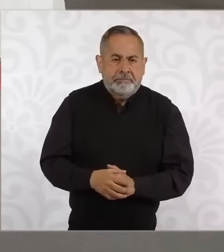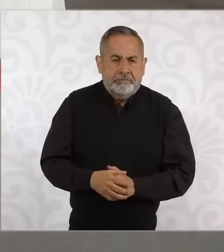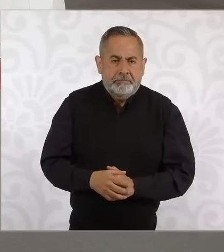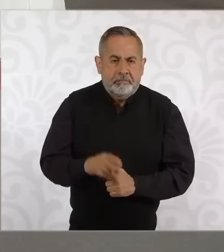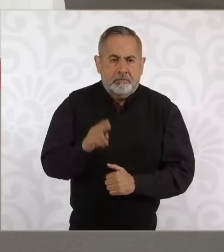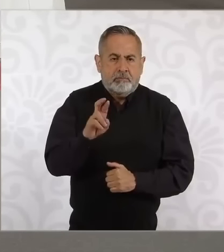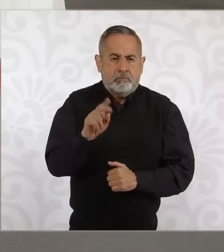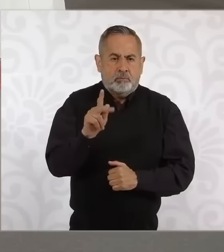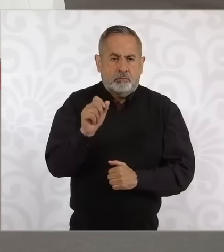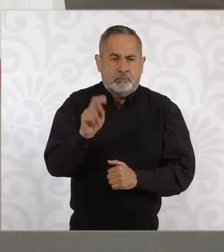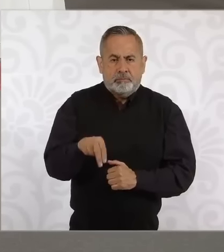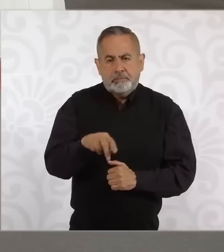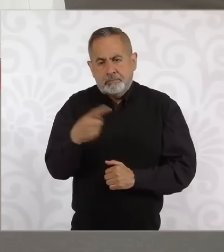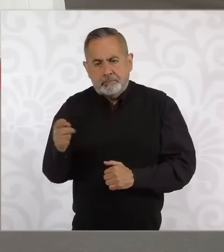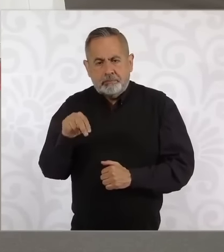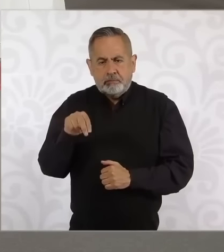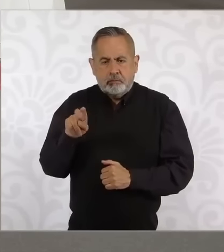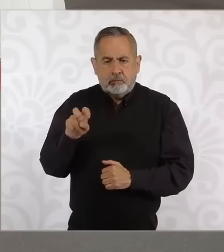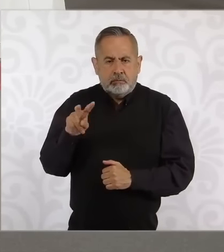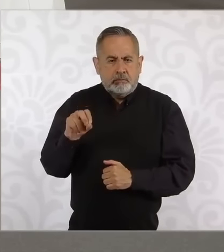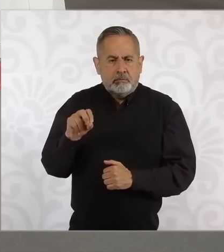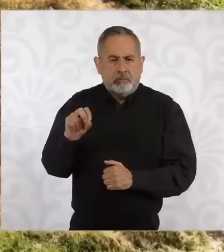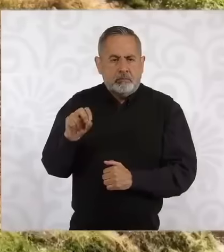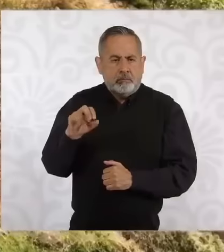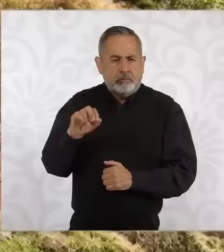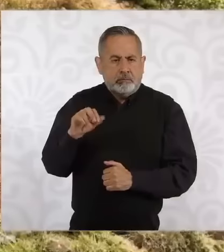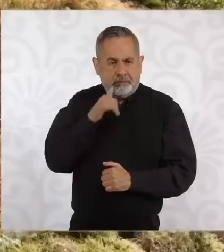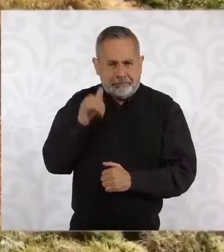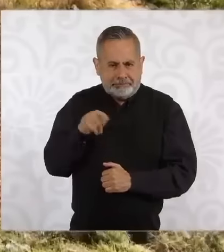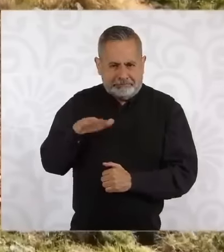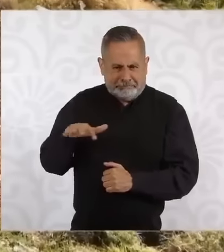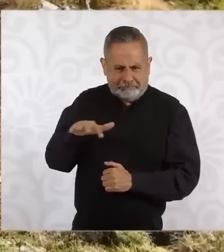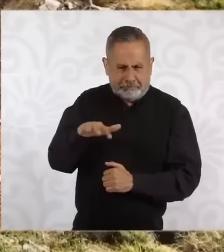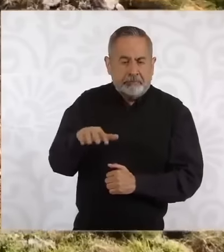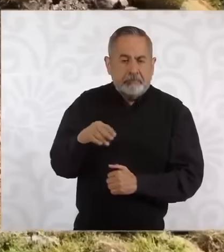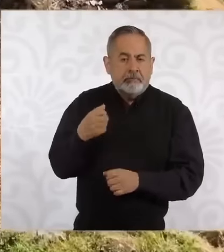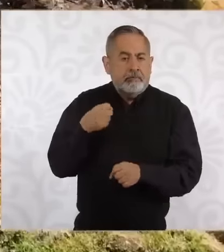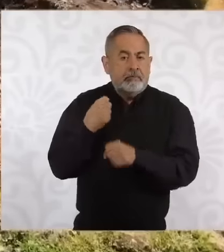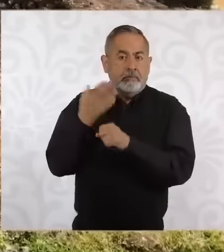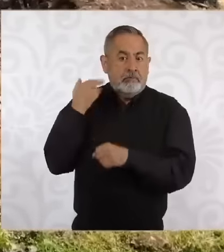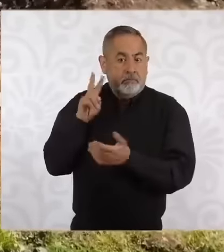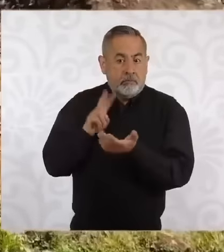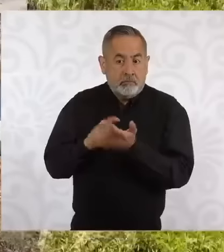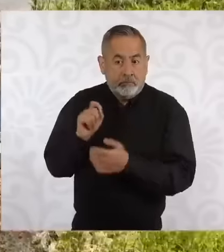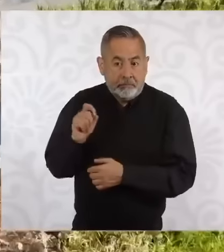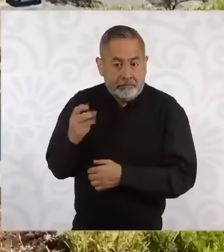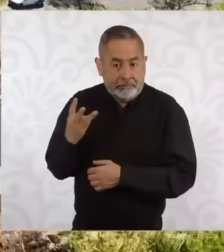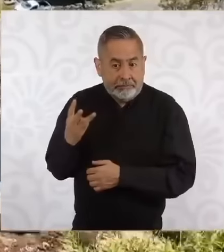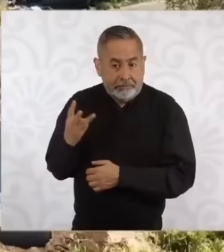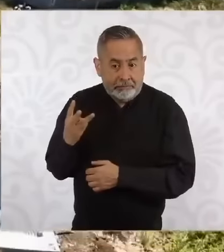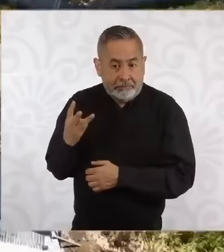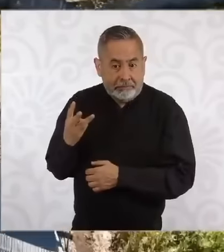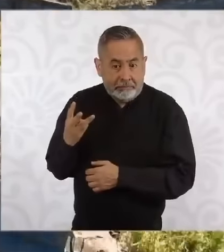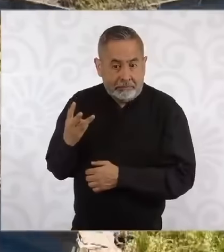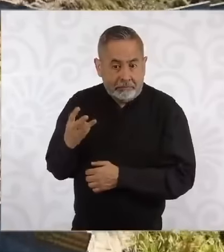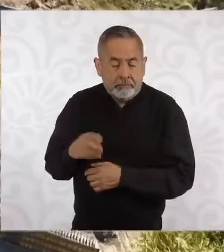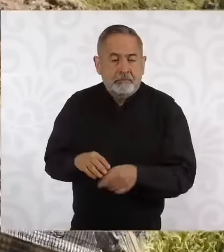Uruap Nueva Italia, esa si bien eh inicia desde 2023, en realidad son parte del plan Michoacán,